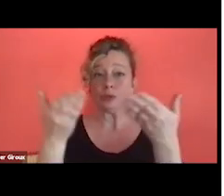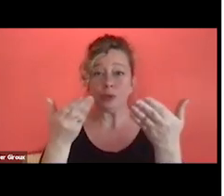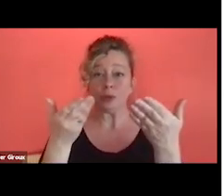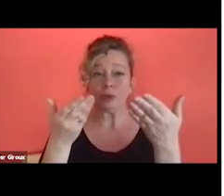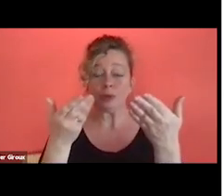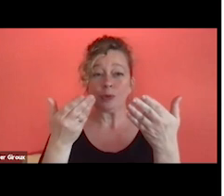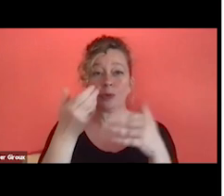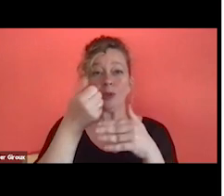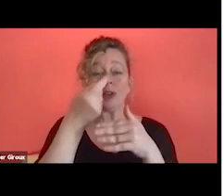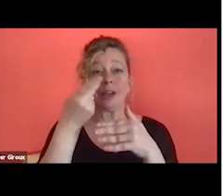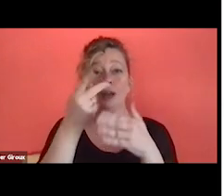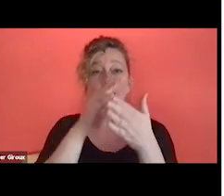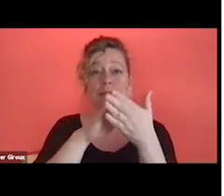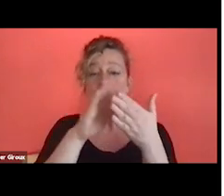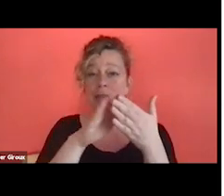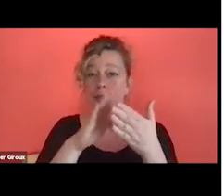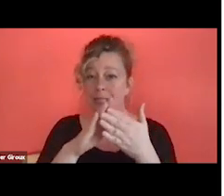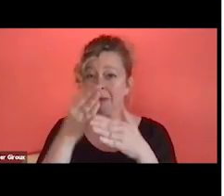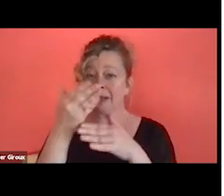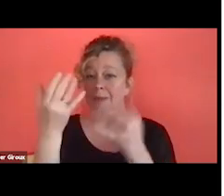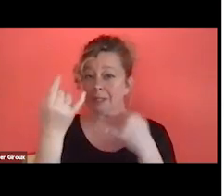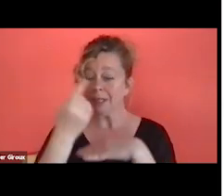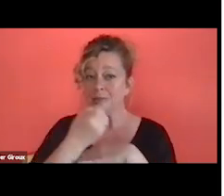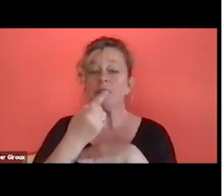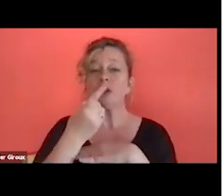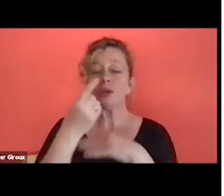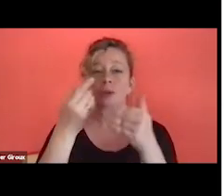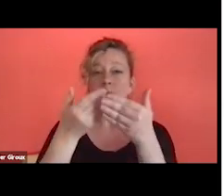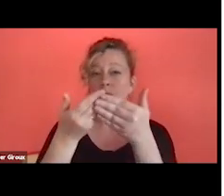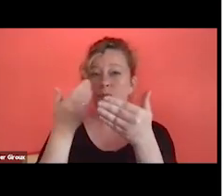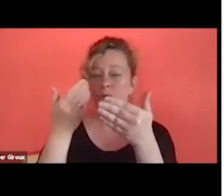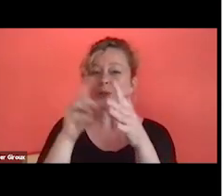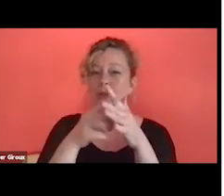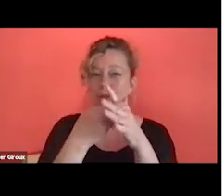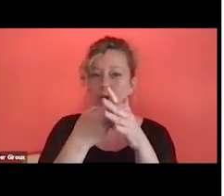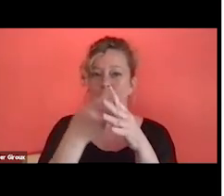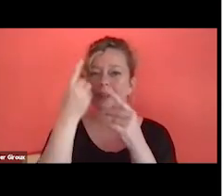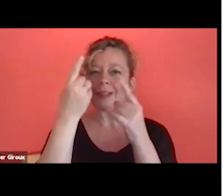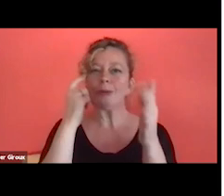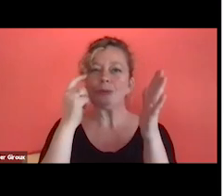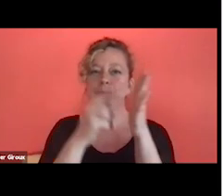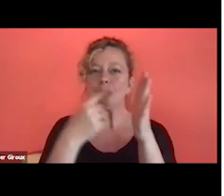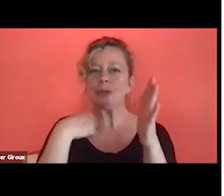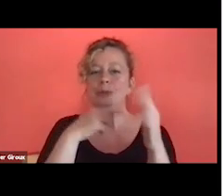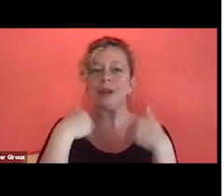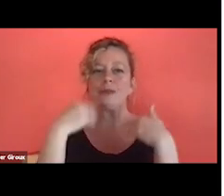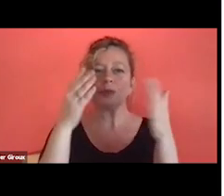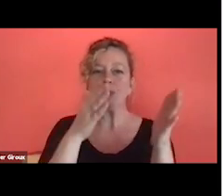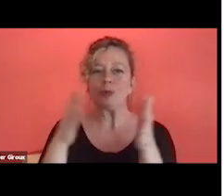Un par de puntos básicos hoy antes de que comencemos, ya que creo que se han dado cuenta de que habíamos organizado los servicios